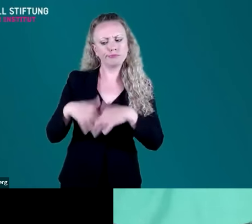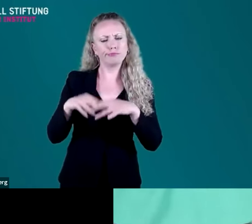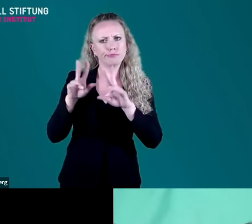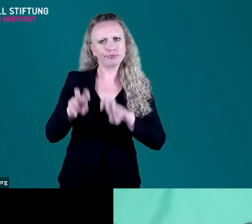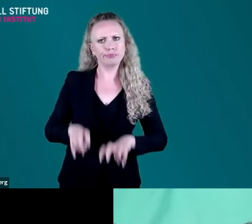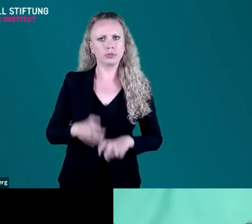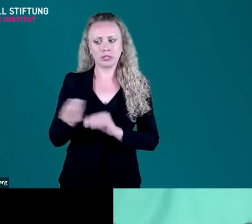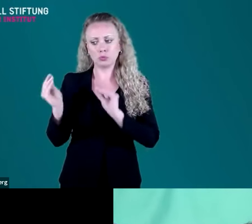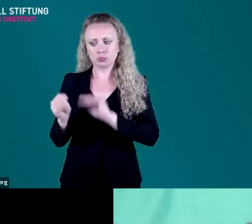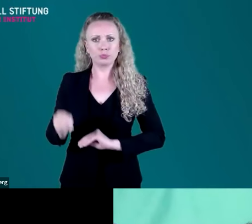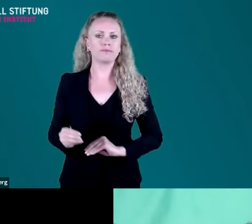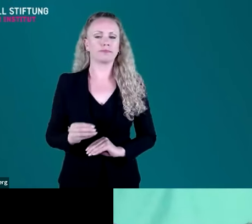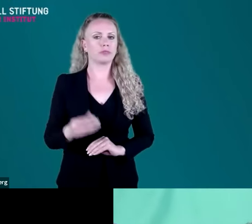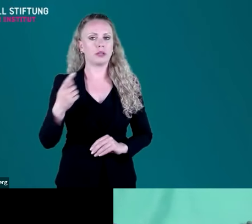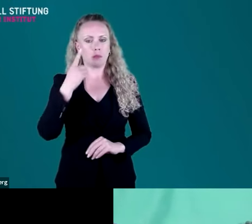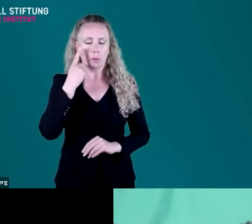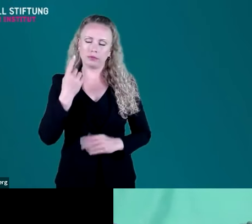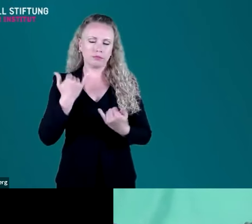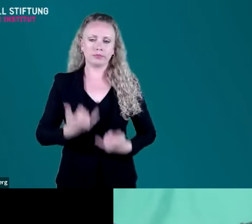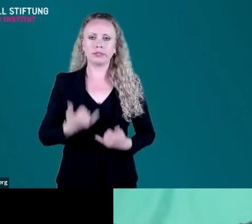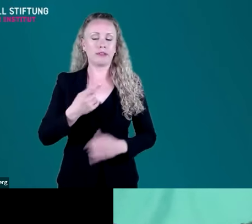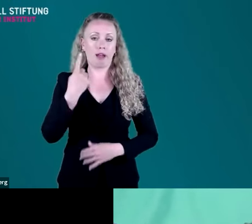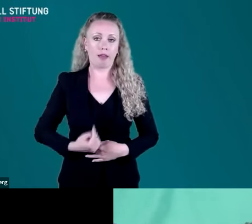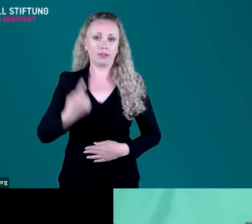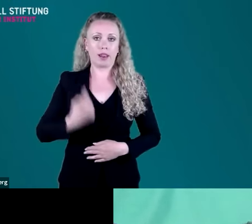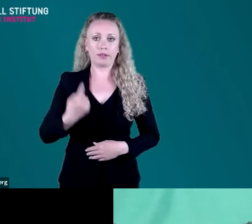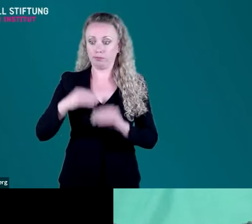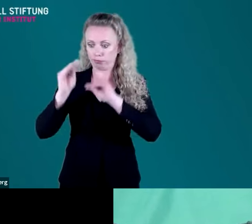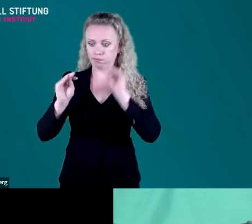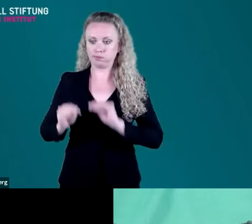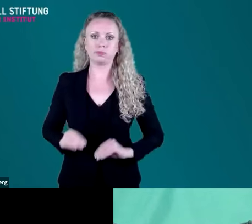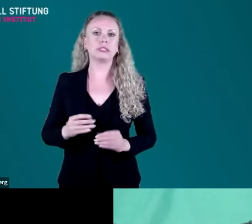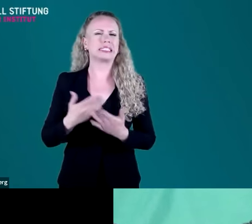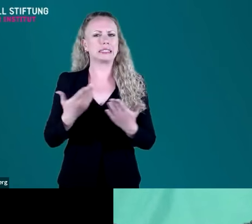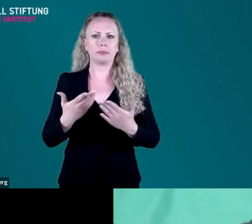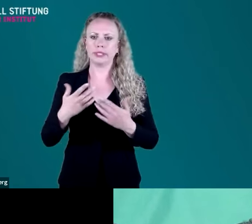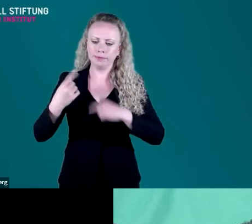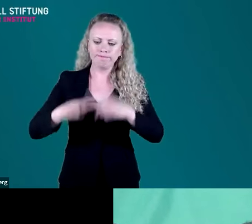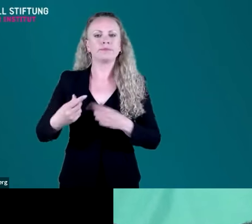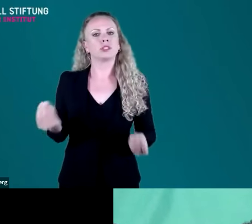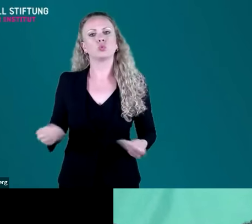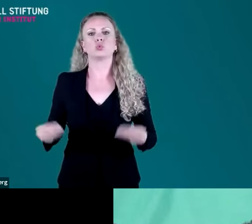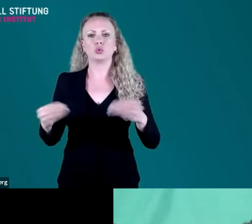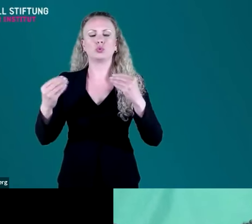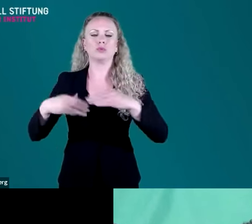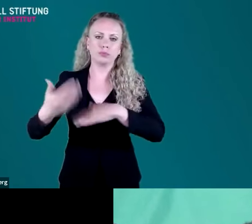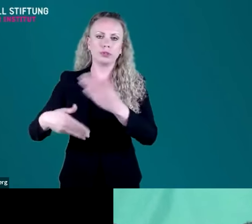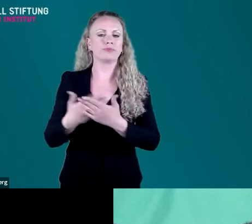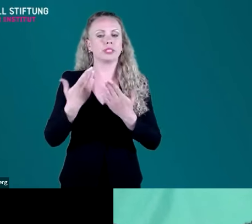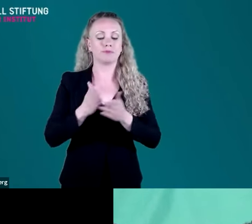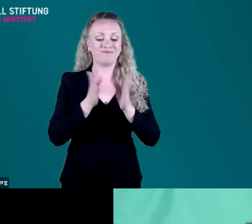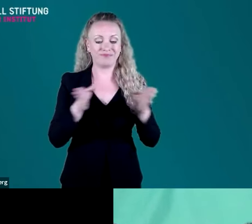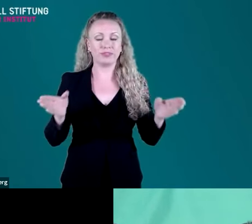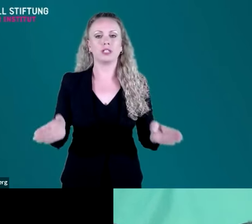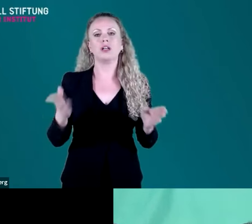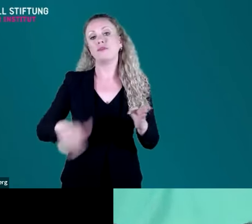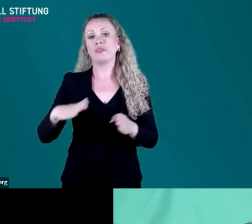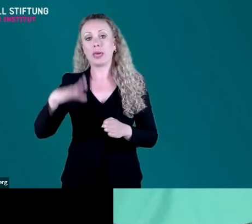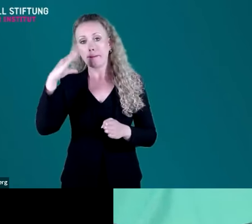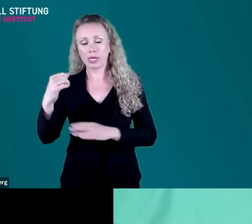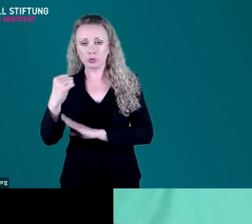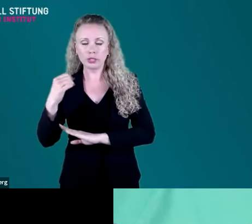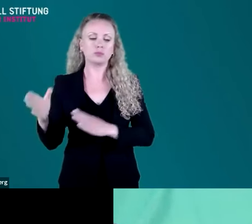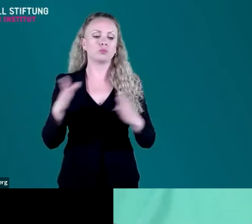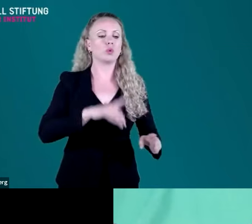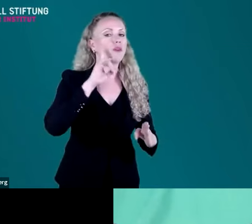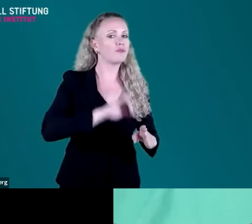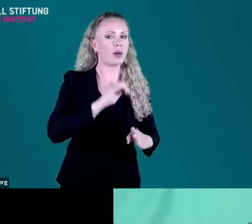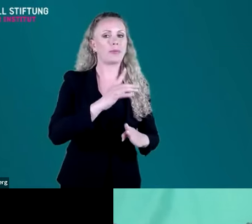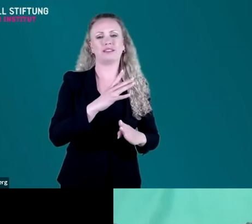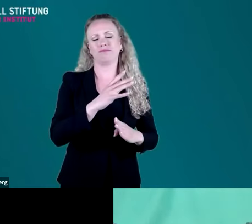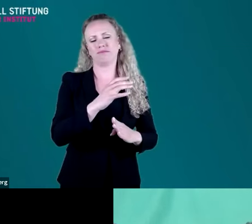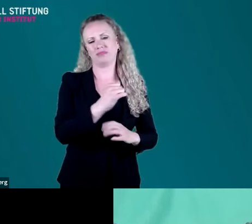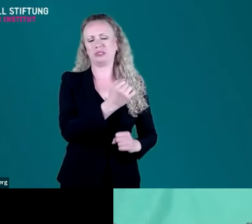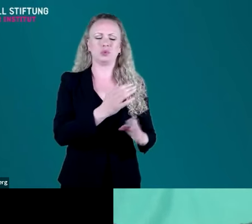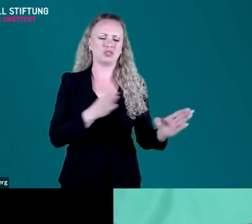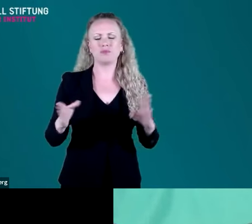Und das ist ein „work in progress“. Und wenn man halt den Antifeminismus unterteilt in Maskulismus und Familismus, also so einen Antifeminusmus, der sehr stark darauf bezogen ist,